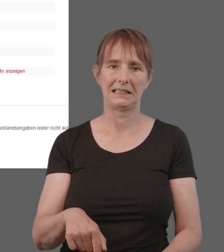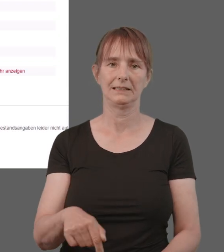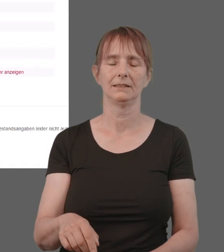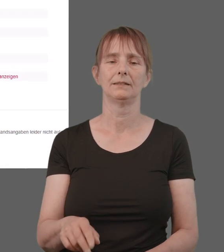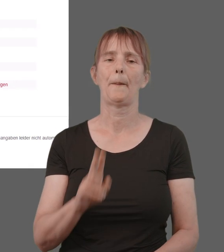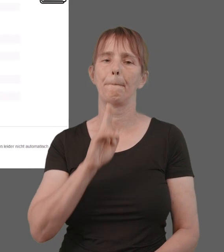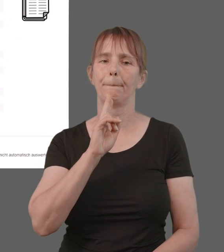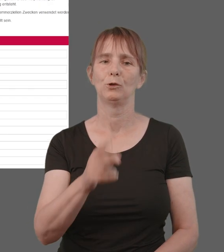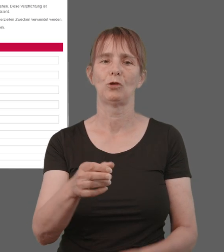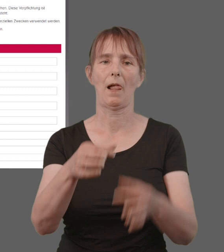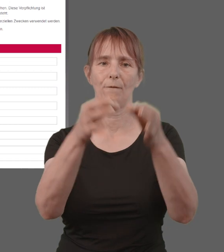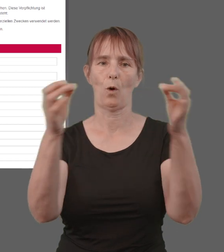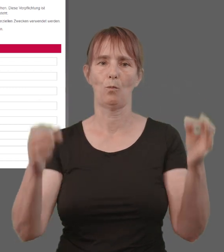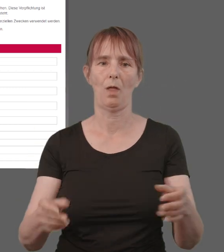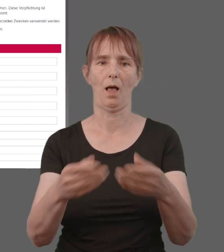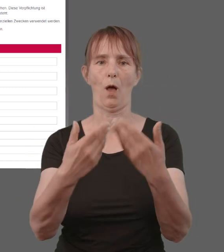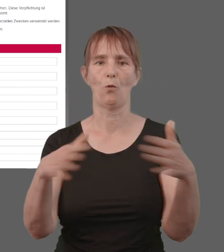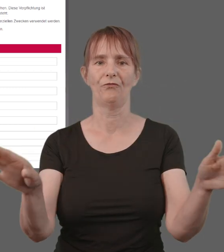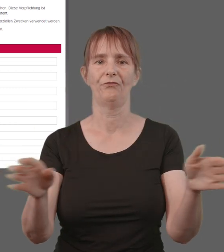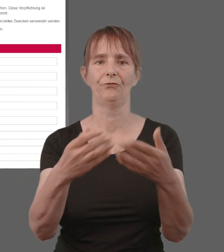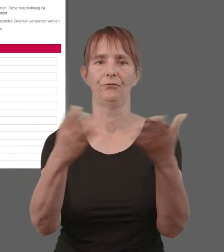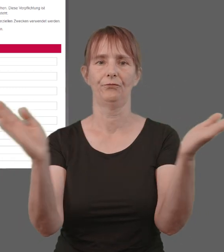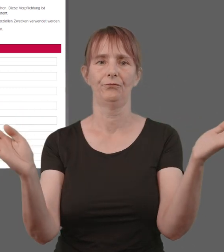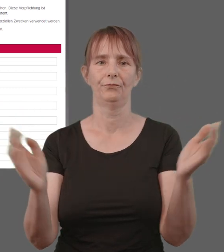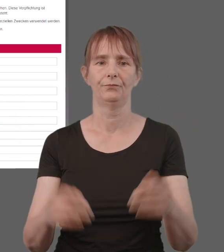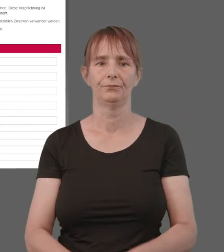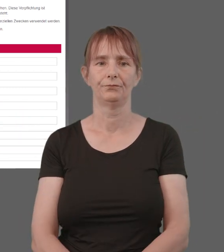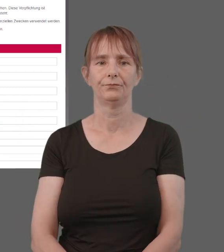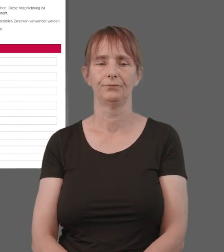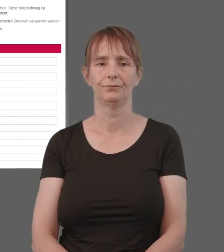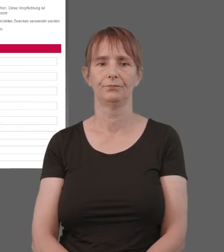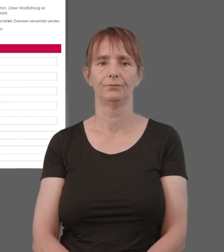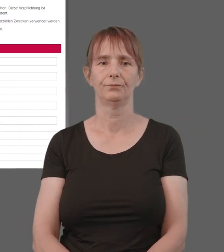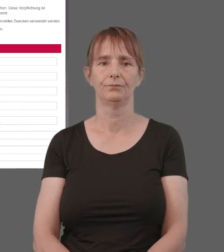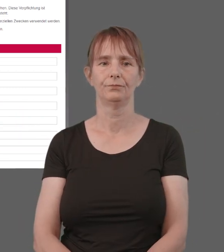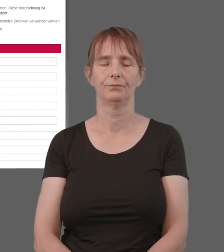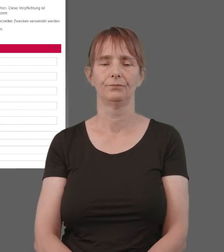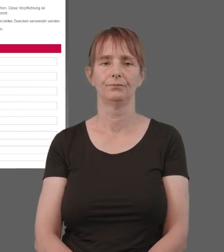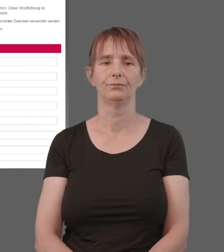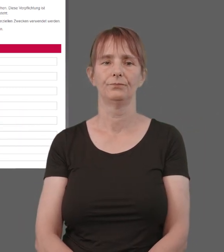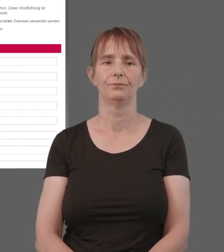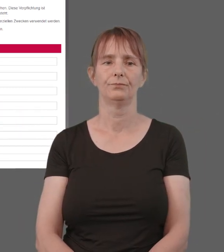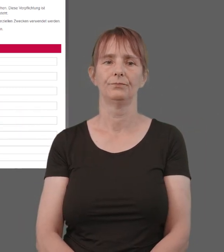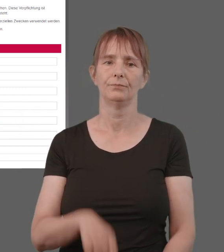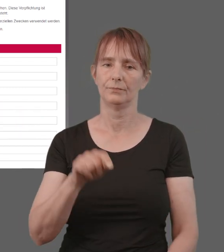öffnet sich das Bestellformular, in diesem Fall das für Kopienbestellung. Die Daten zum übergeordneten